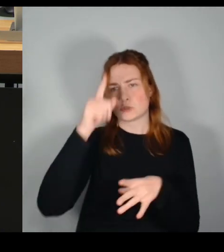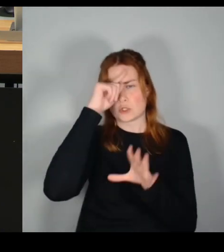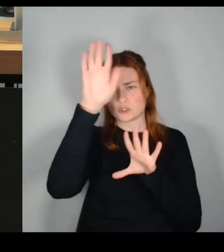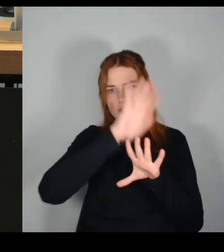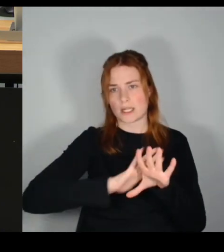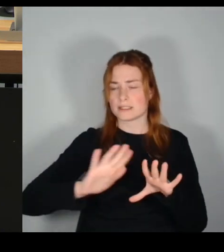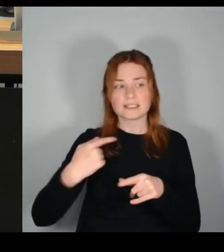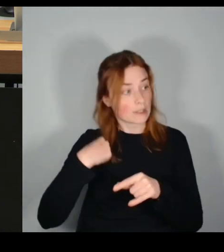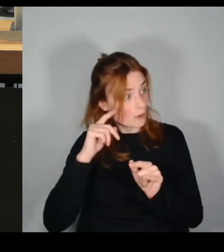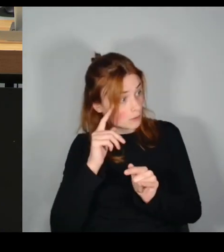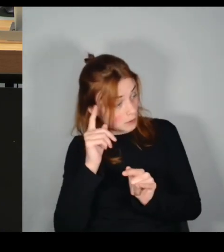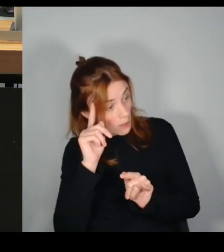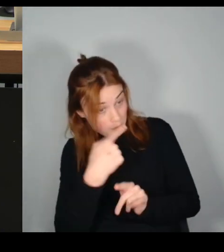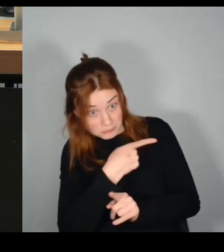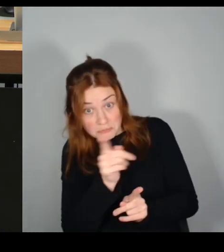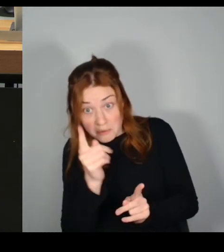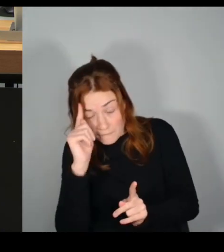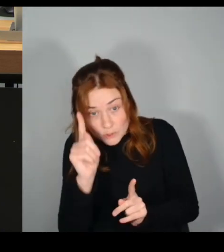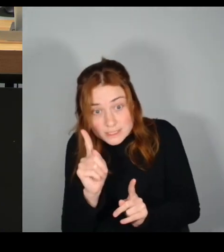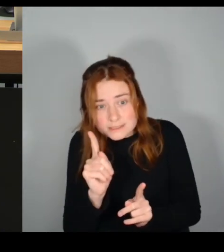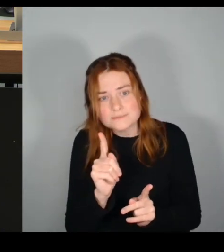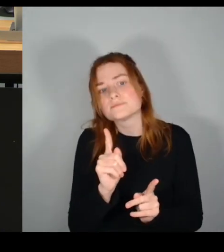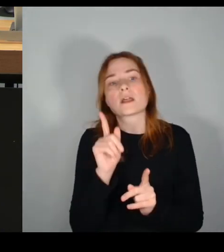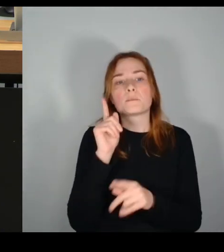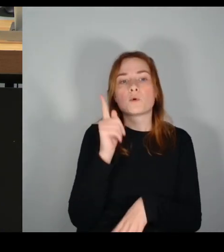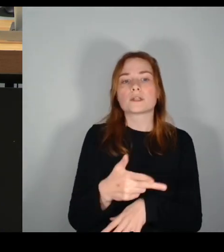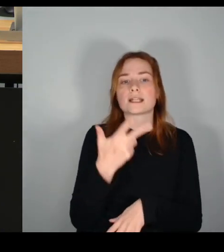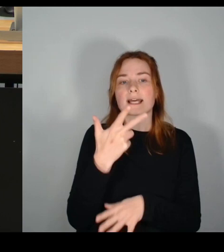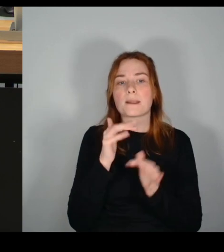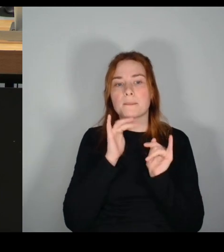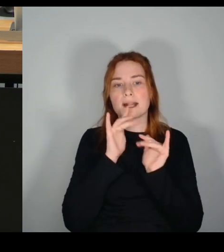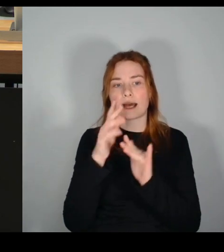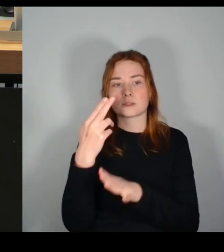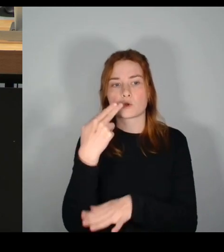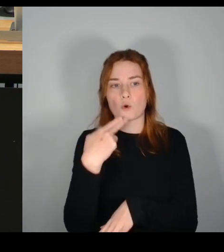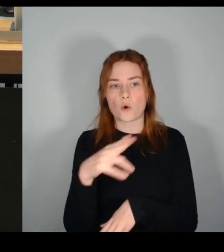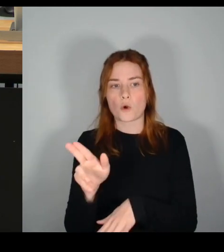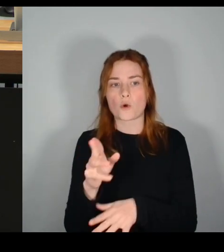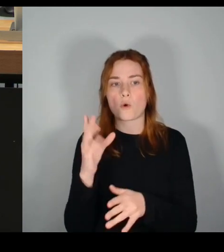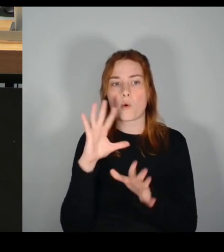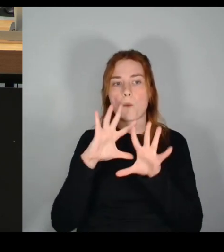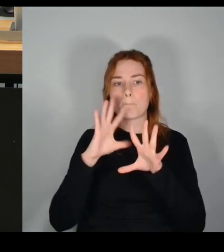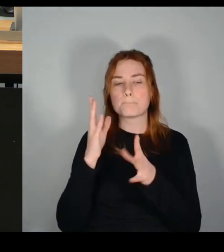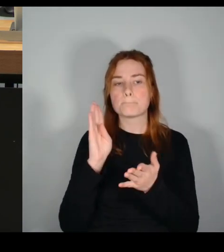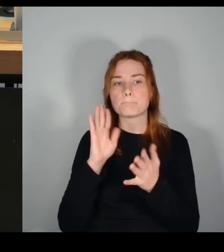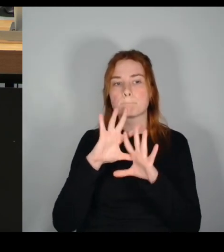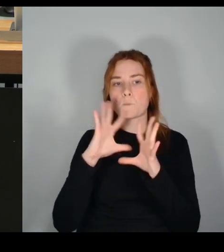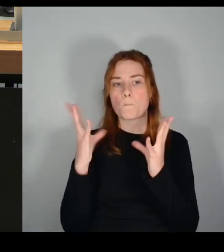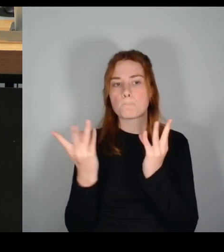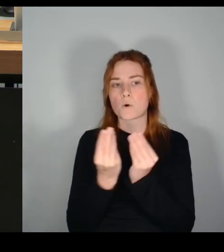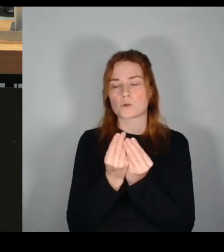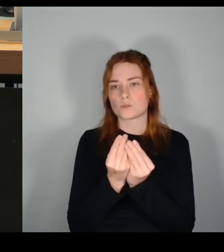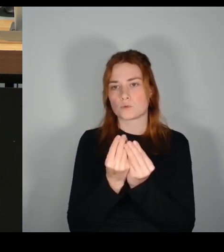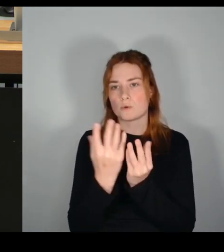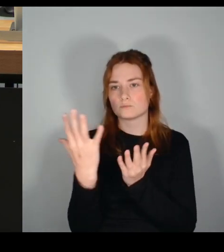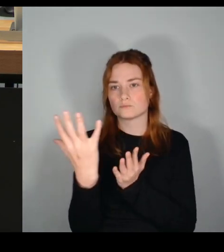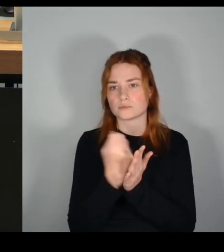Milliarden € liegt sie über dem Niveau der des Maschinenbaus. Insgesamt sind in den elf Teilmärkten der Kultur und Kreativwirtschaft